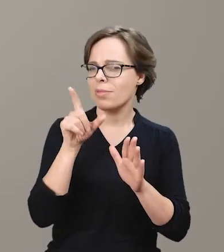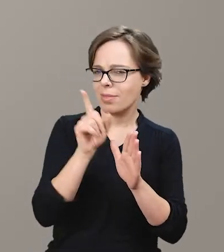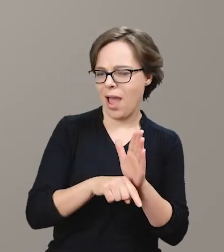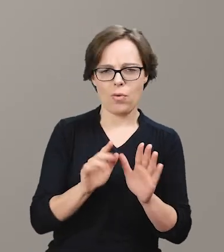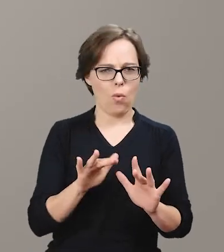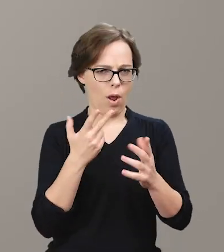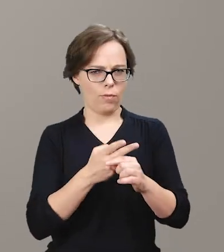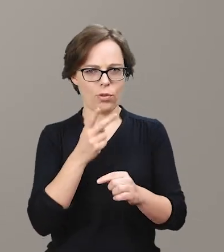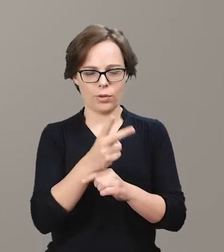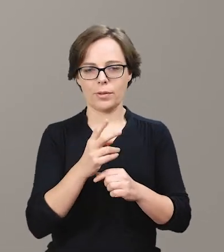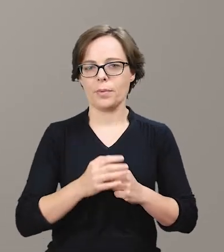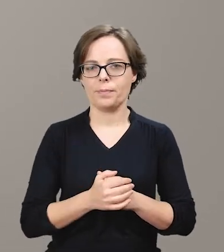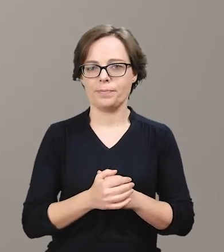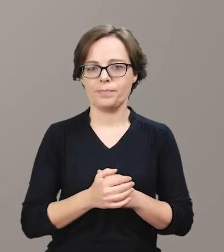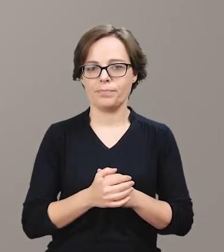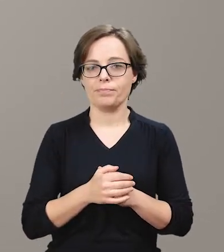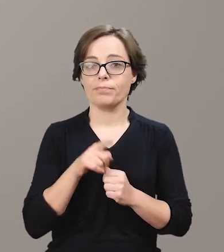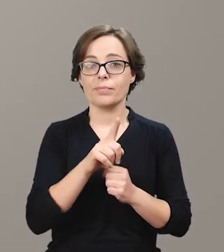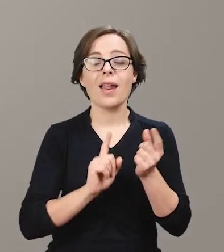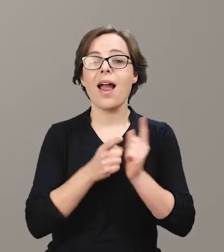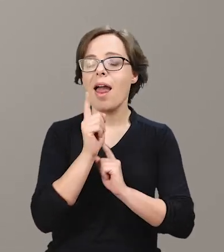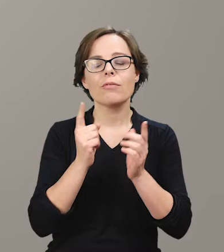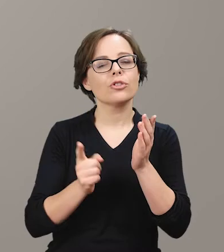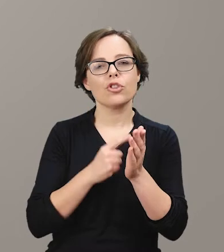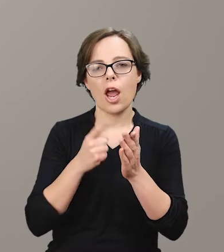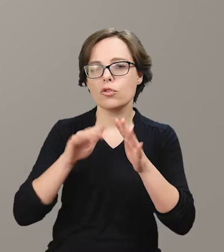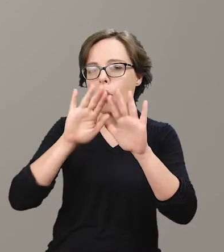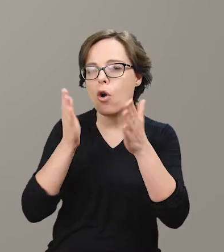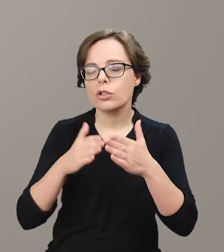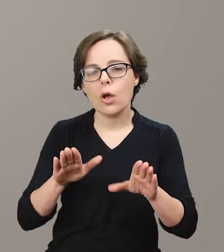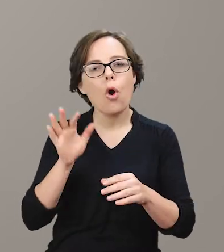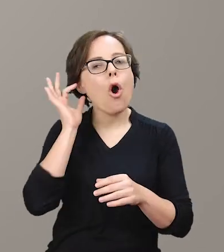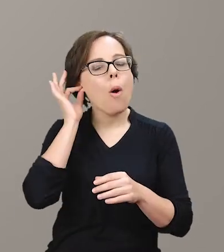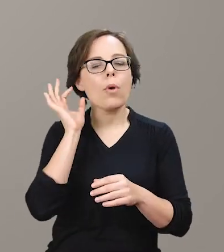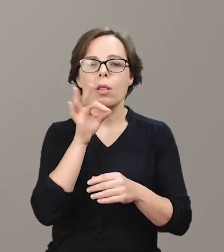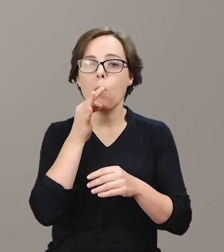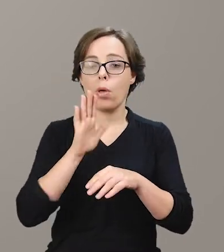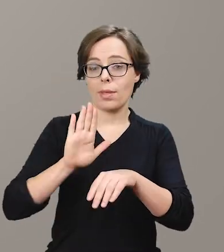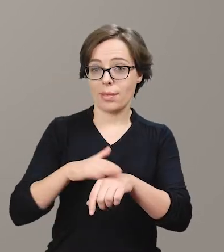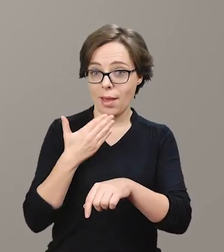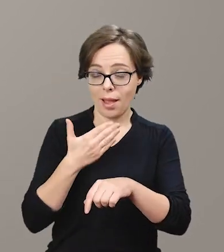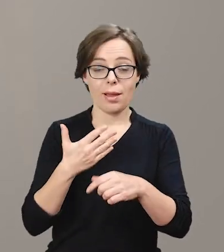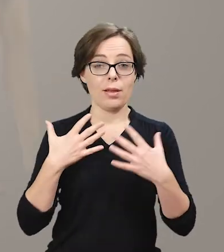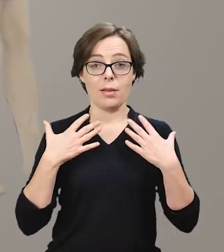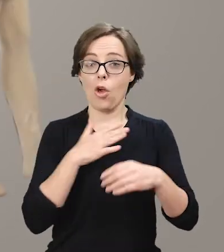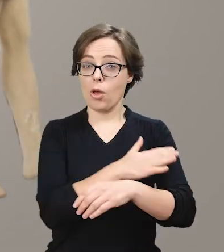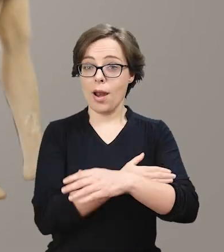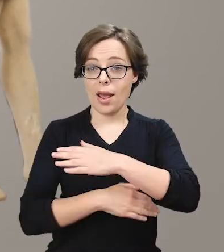Najczęściej miały one kształty nagiej młodej kobiety z ruchomymi nogami i rękami,